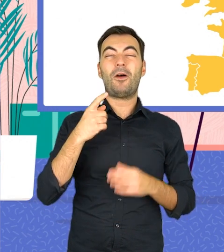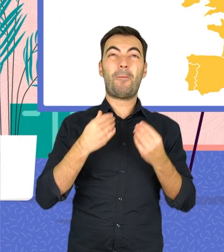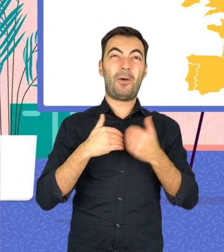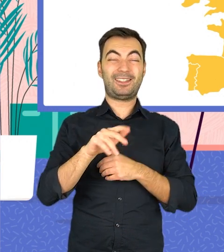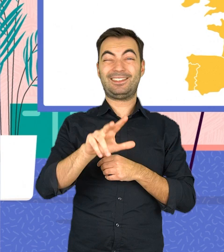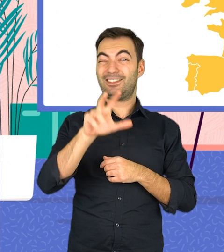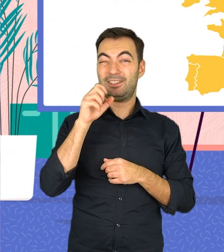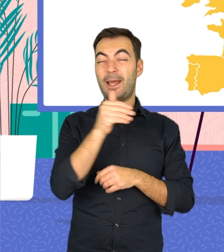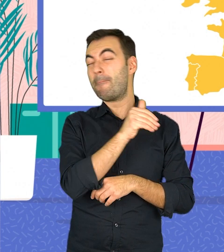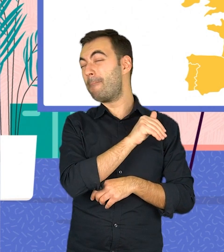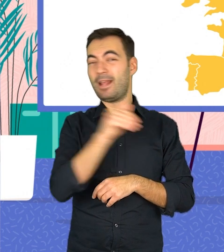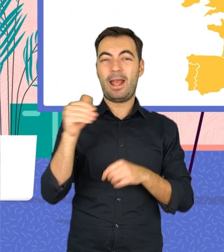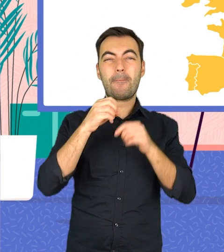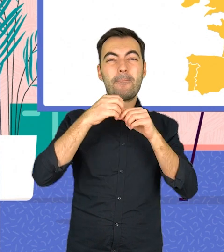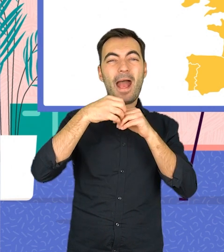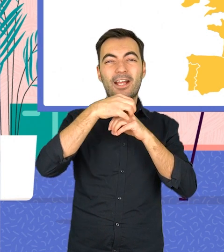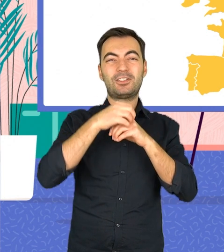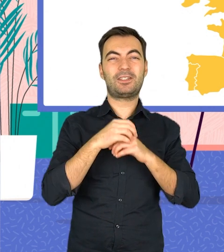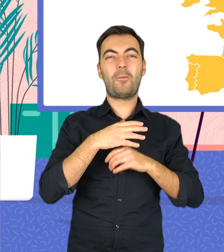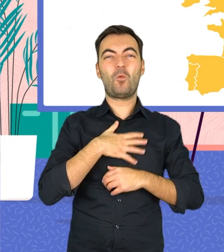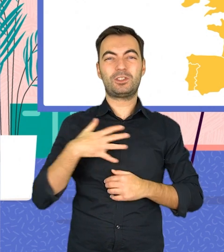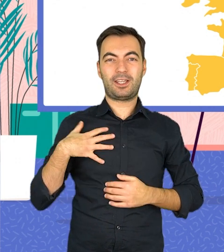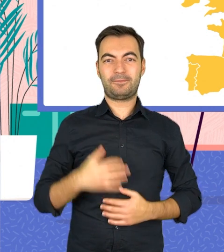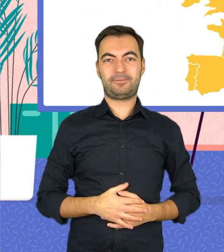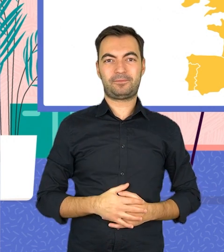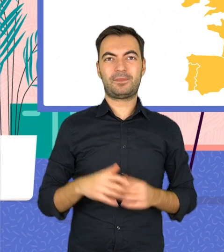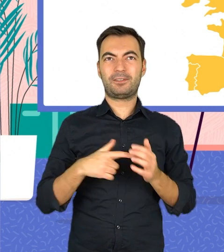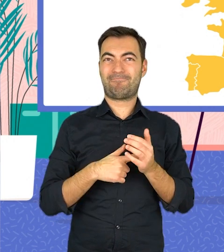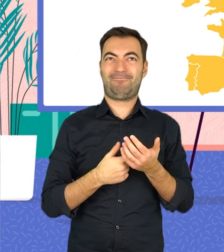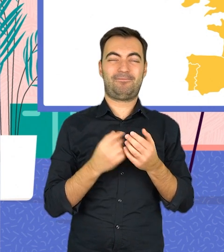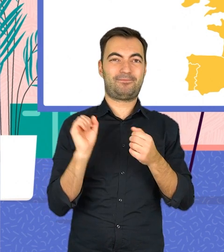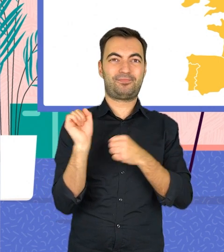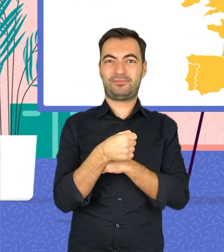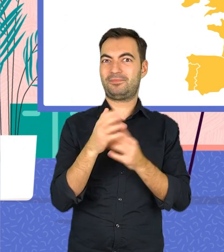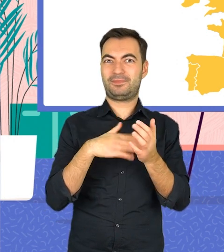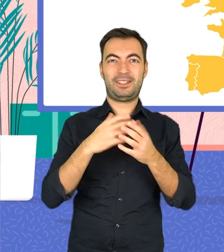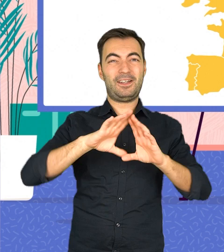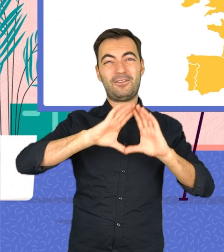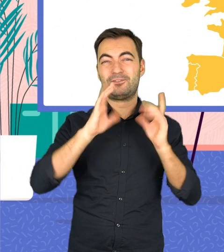ponad 300 mln pęcherzyków płucnych to więcej niż u wszystkich